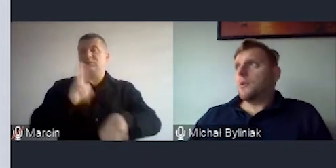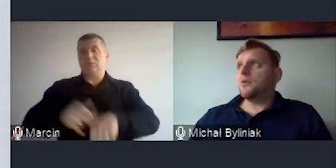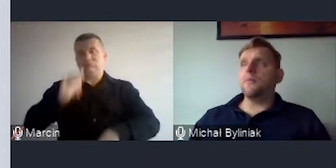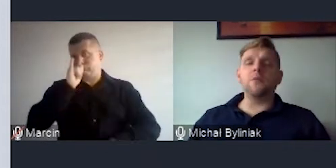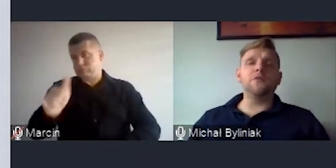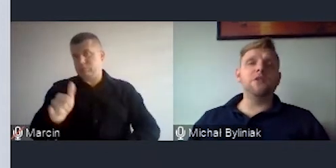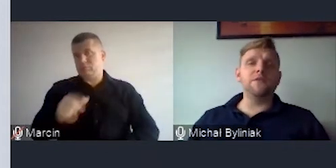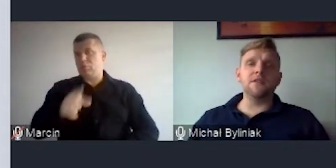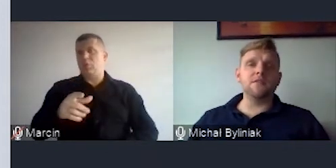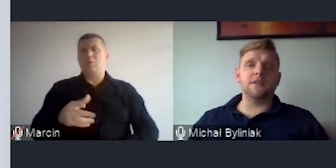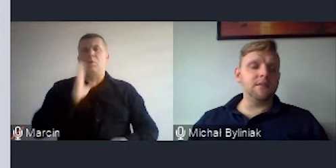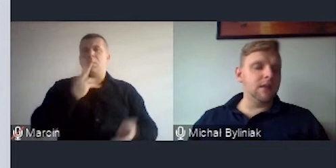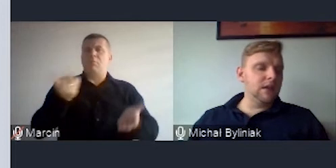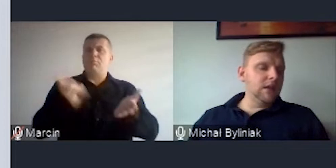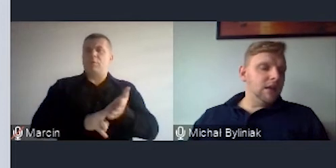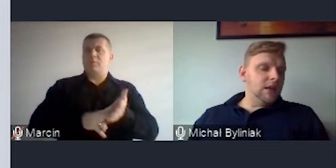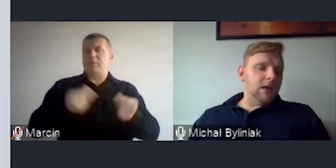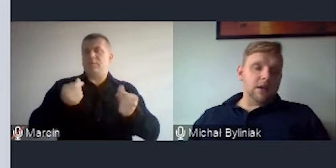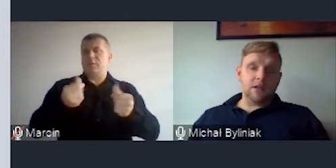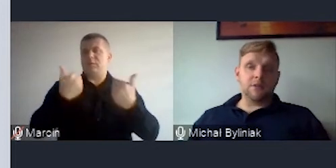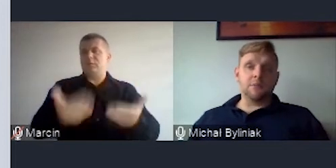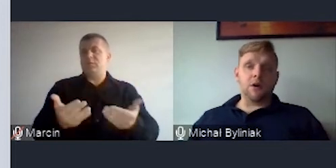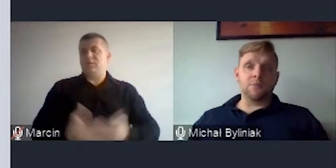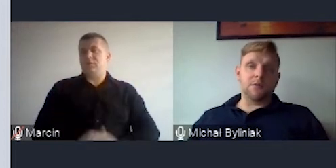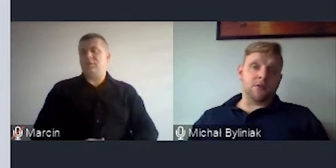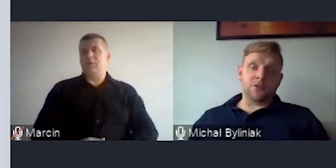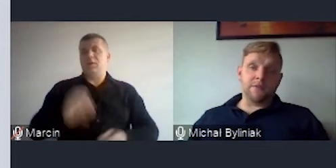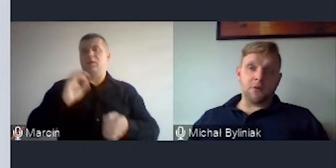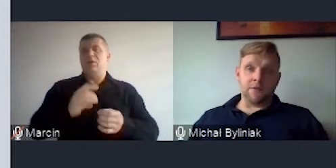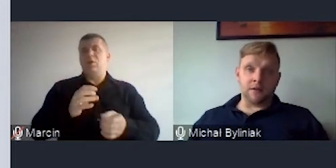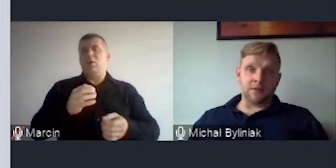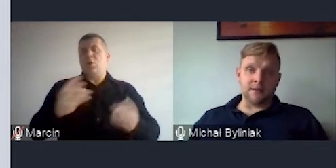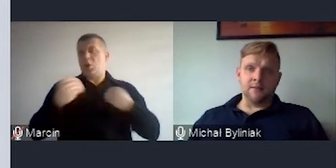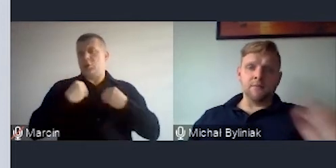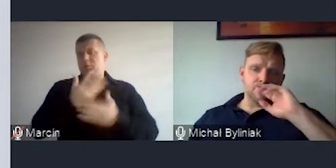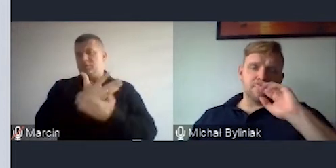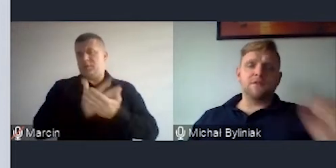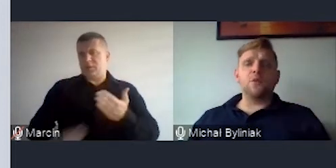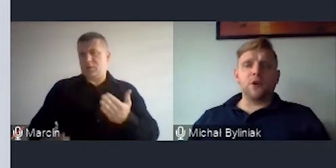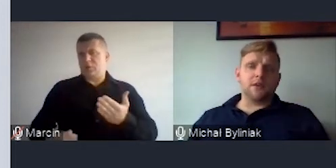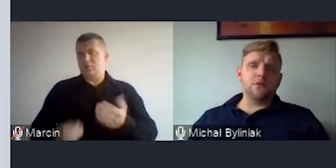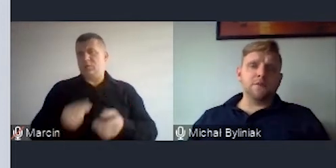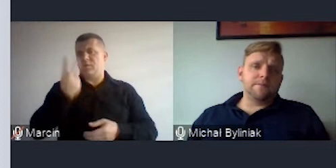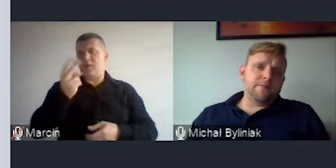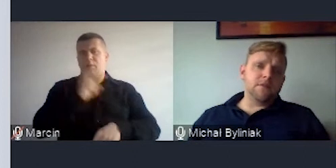bo byłoby to podwójne finansowanie i gdybym otrzymywał wynagrodzenie z dwóch projektów,